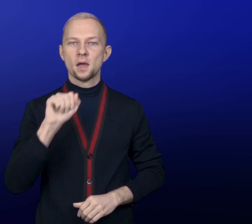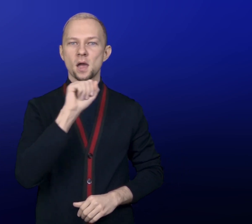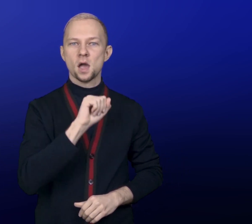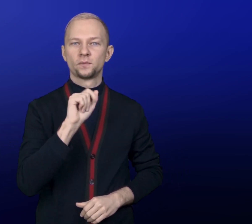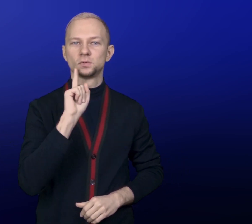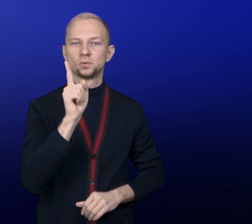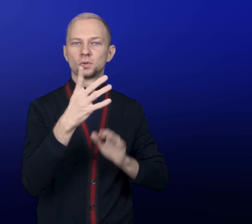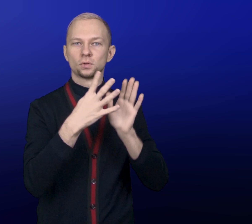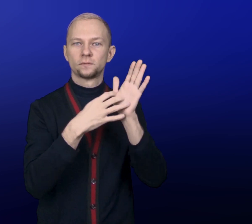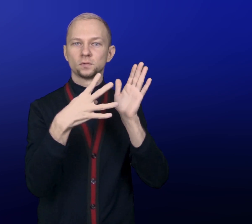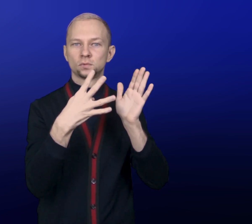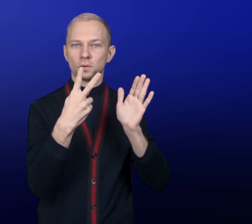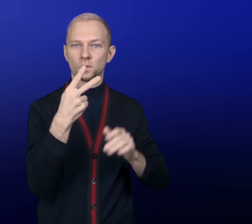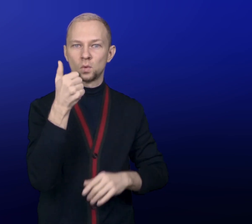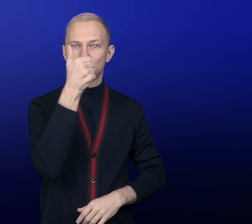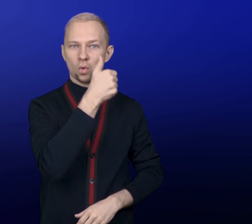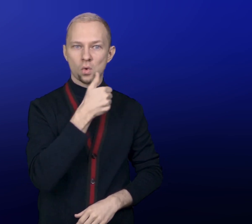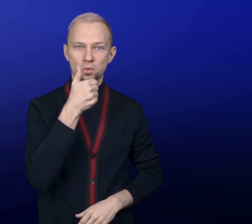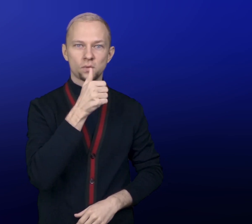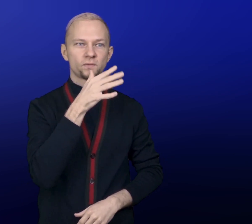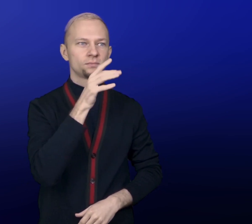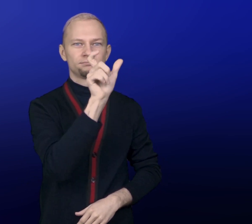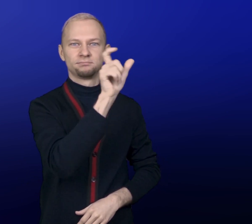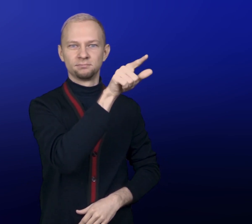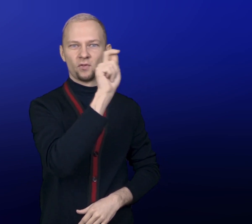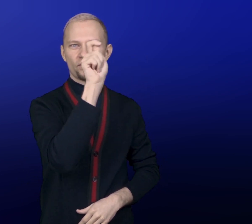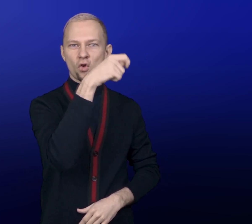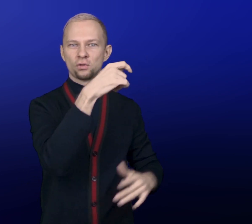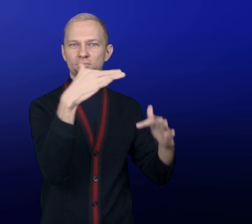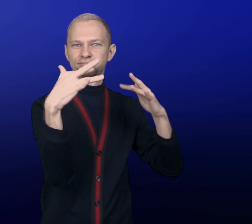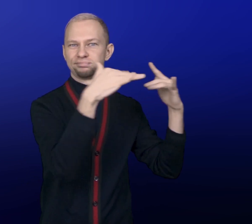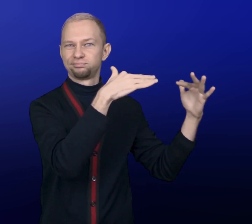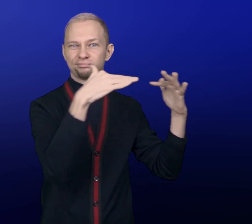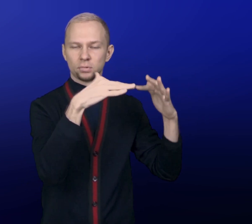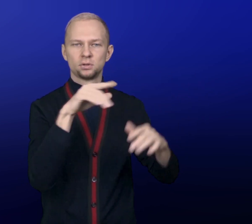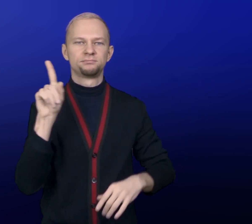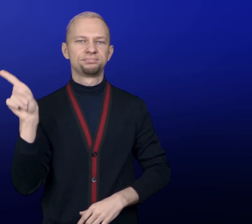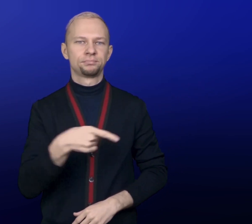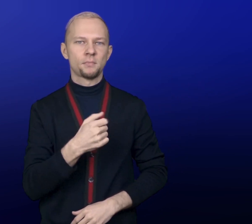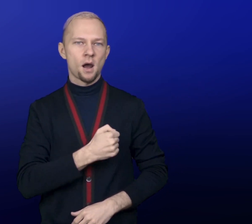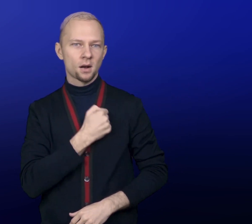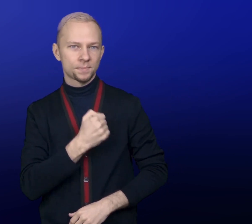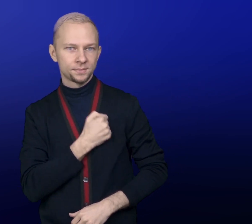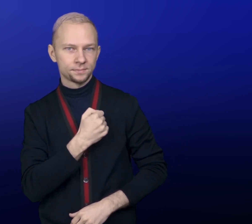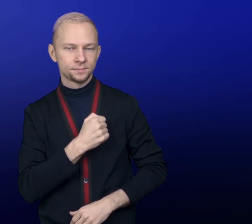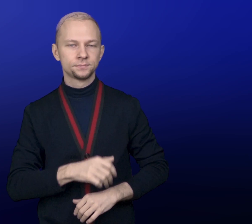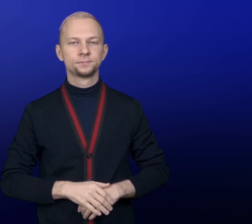В августе 1942 года Шуб был призван в ряды Советской Армии.